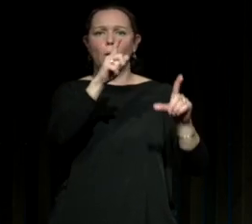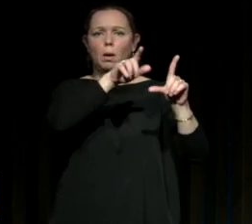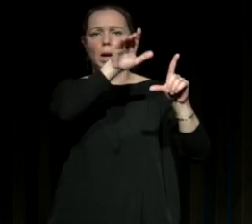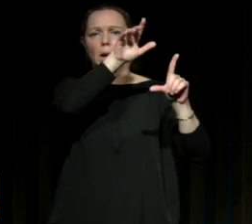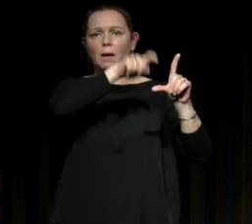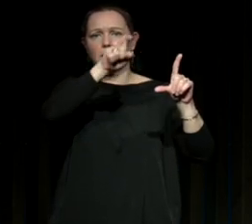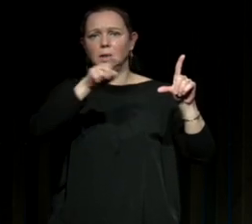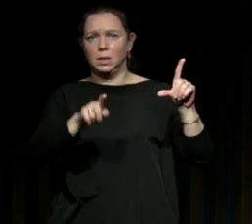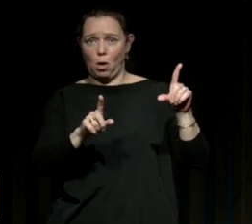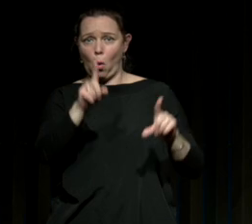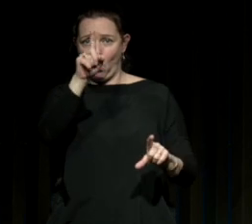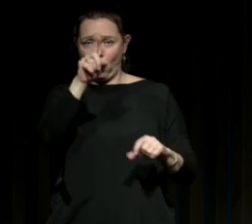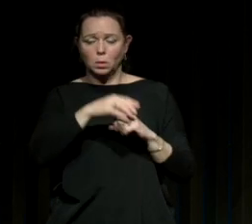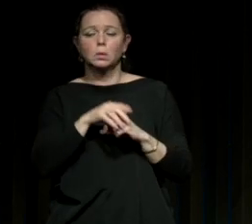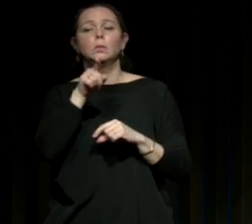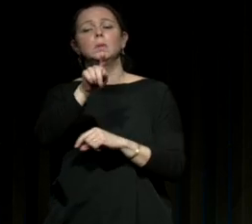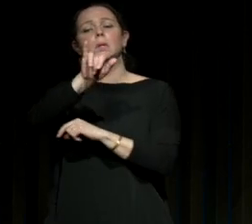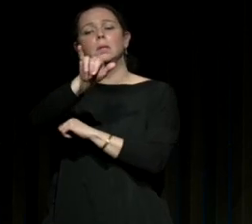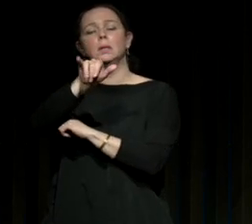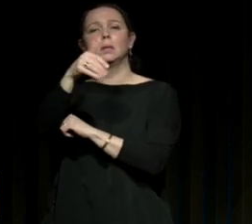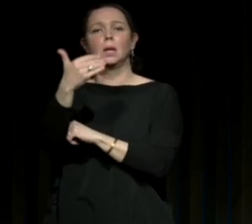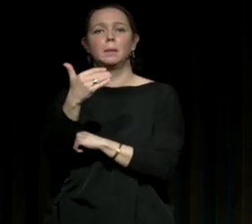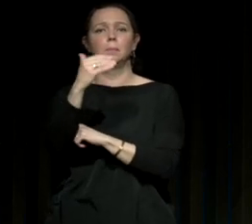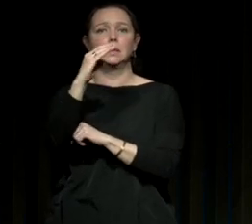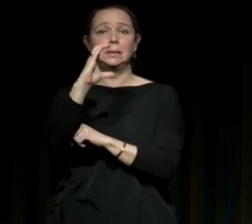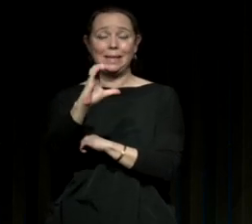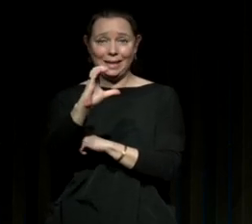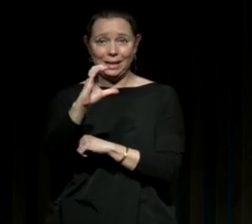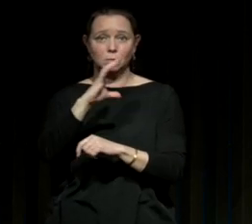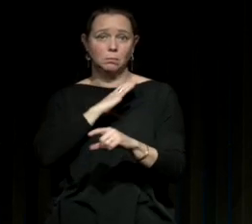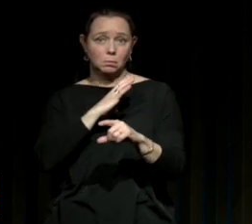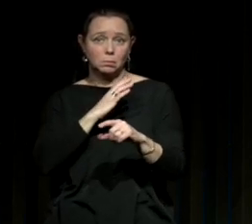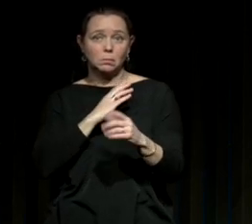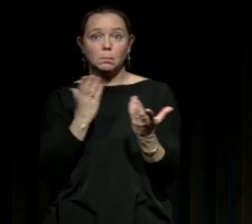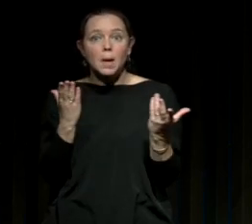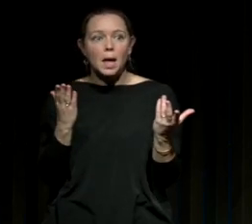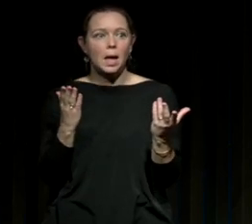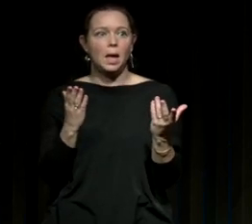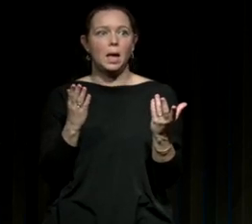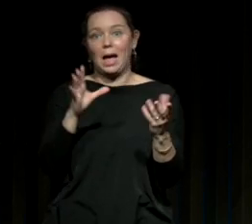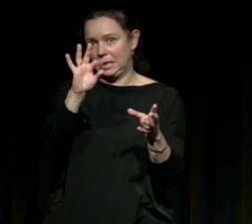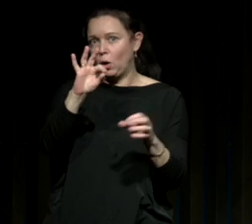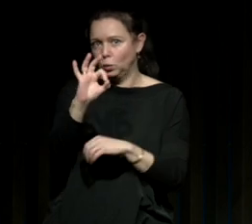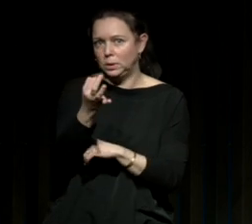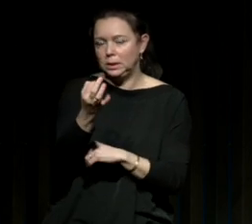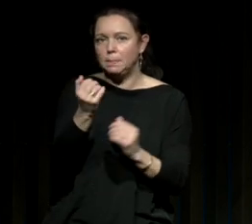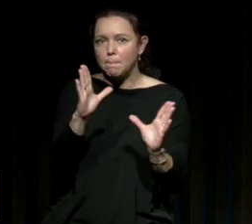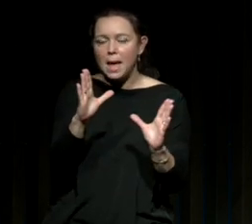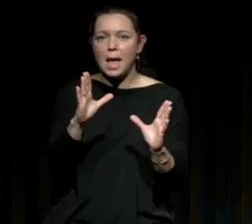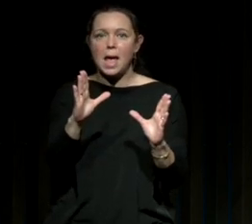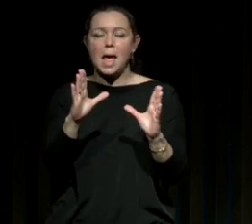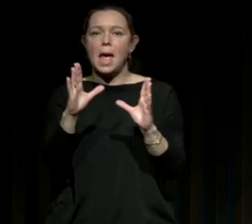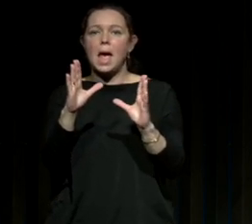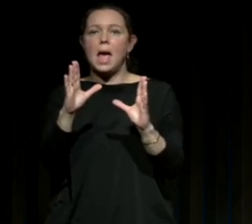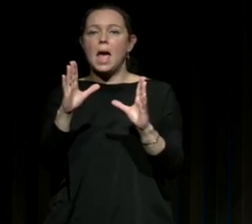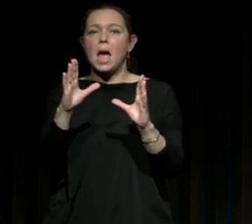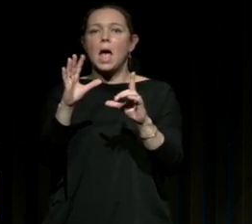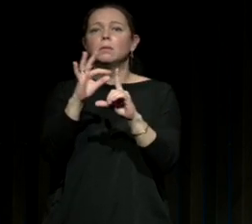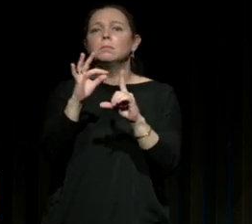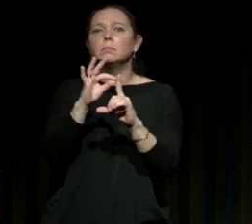a un un indice de masse corporelle mais il a à 50 mais il a une glycémie à jeun qui est normal voit